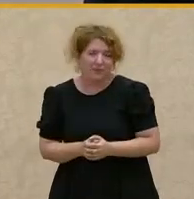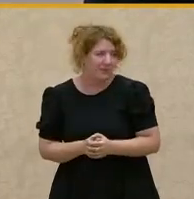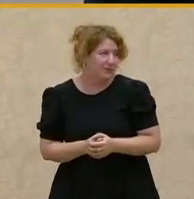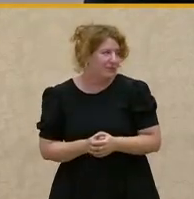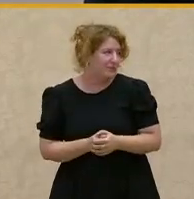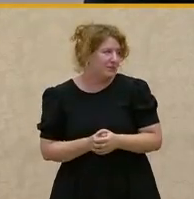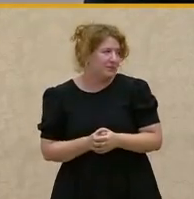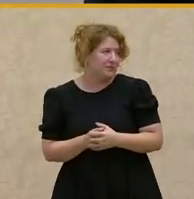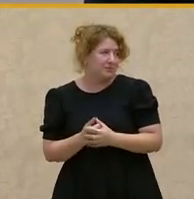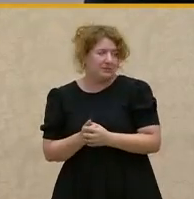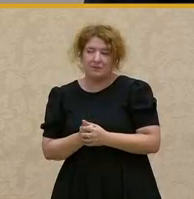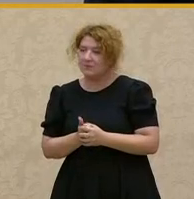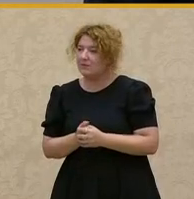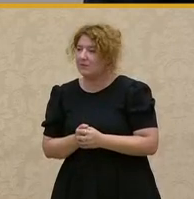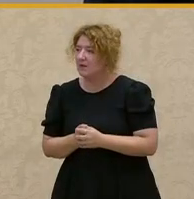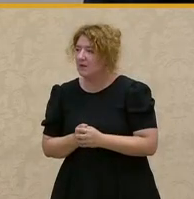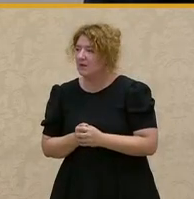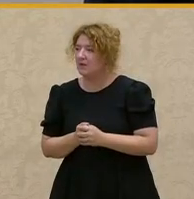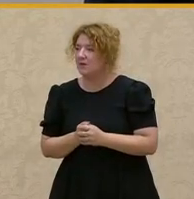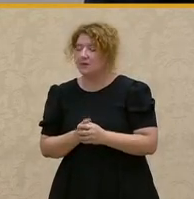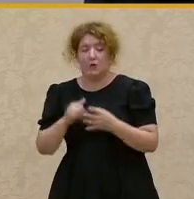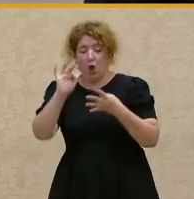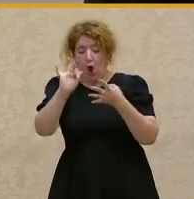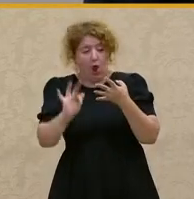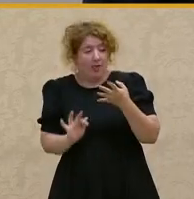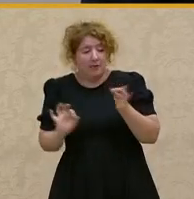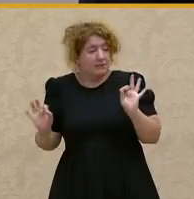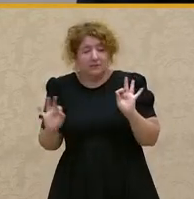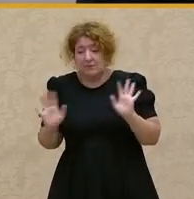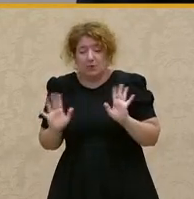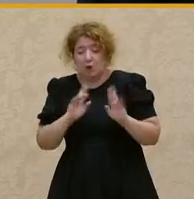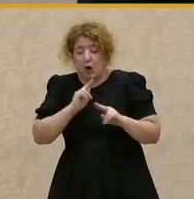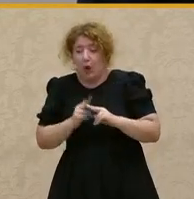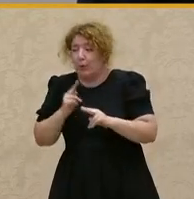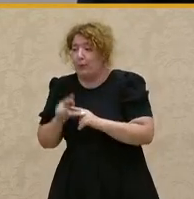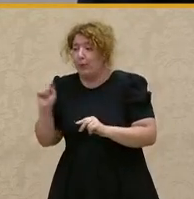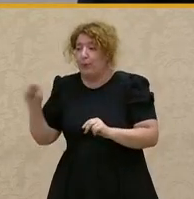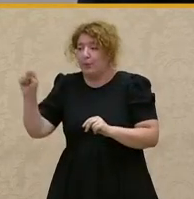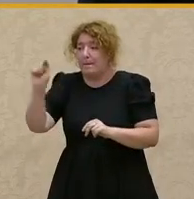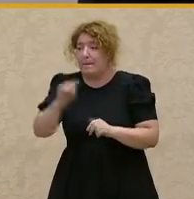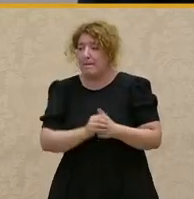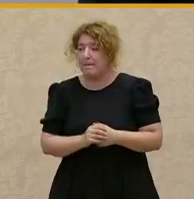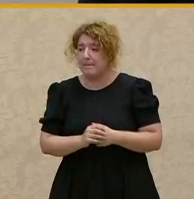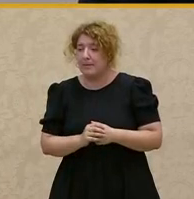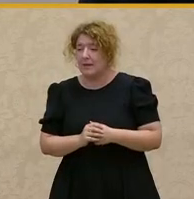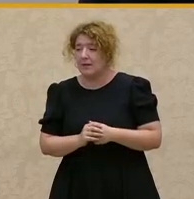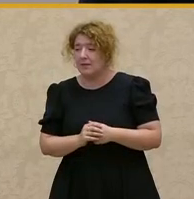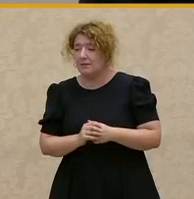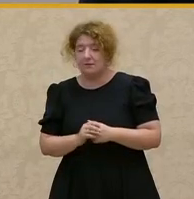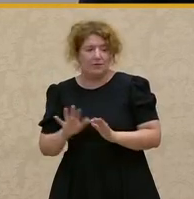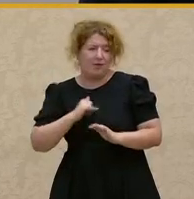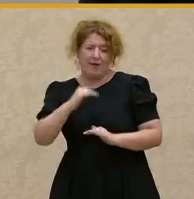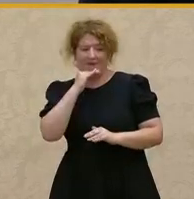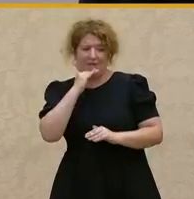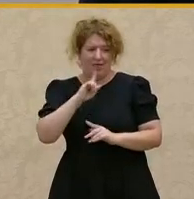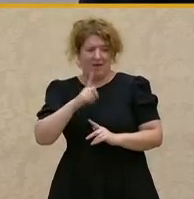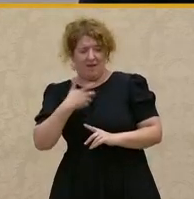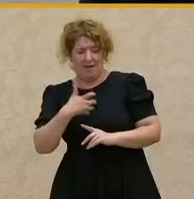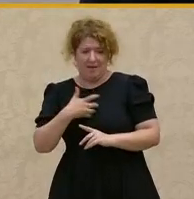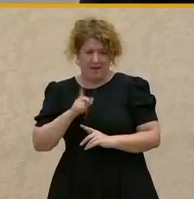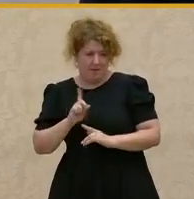No he tenido más que el orden de caída. Por favor, que nadie se me ofenda. Porque no hay ninguna